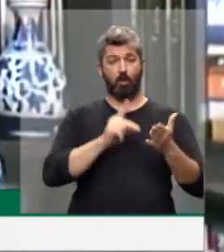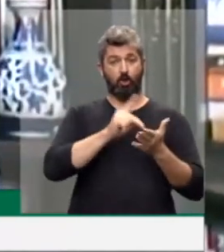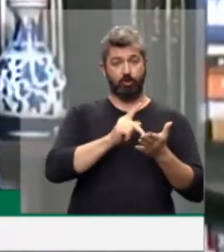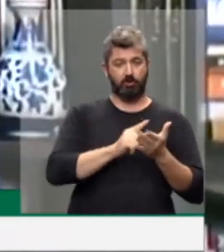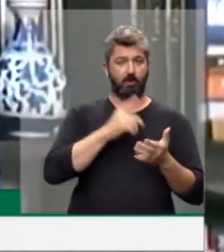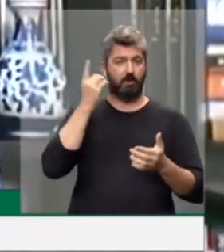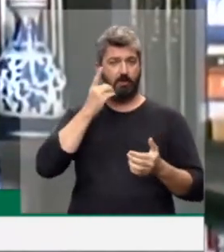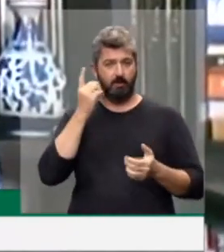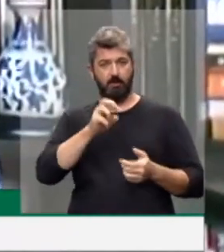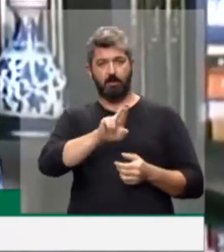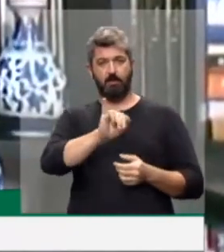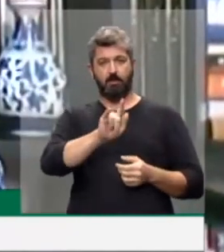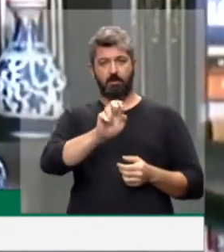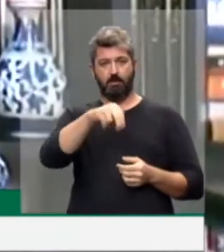FEITAS PELO SENADO QUE NA VERDADE RECUPERAM O RELATÓRIO